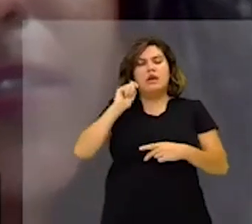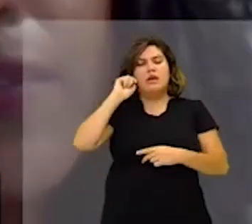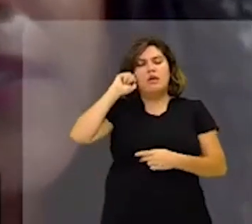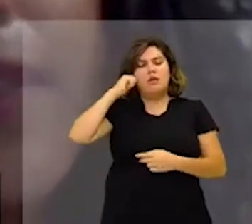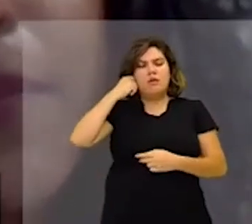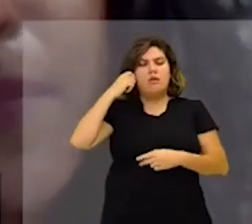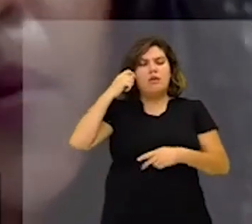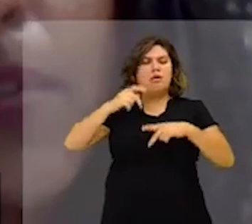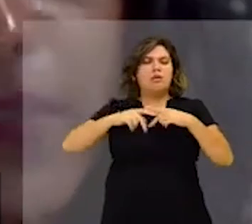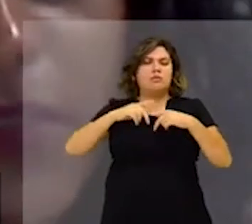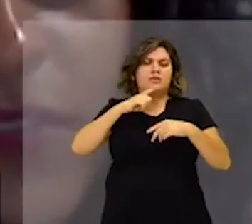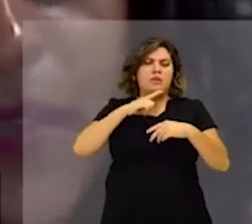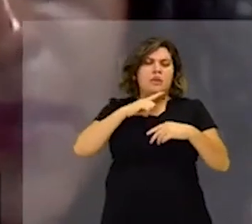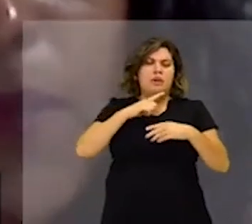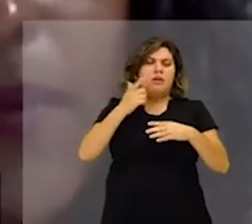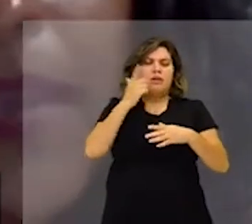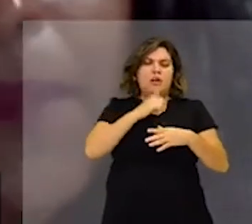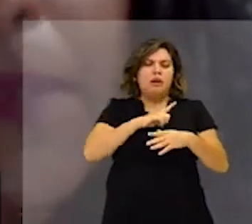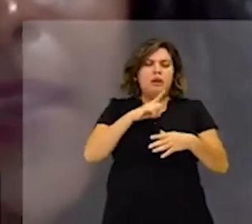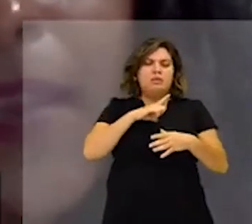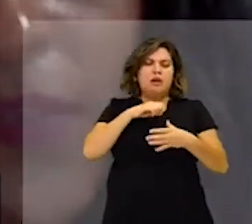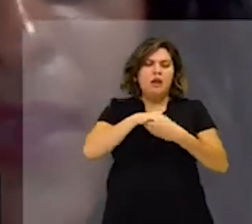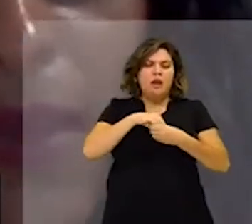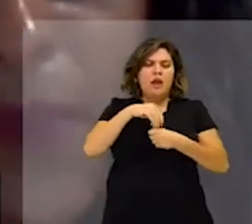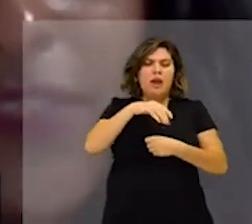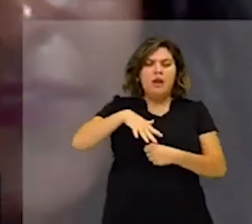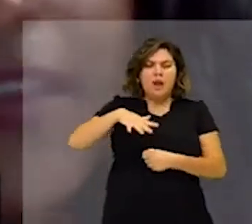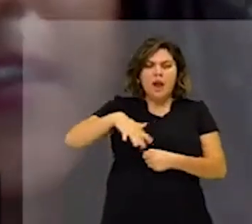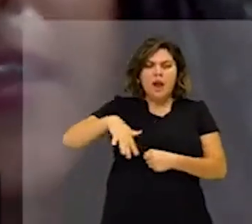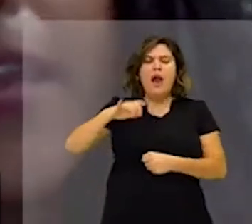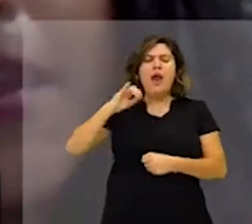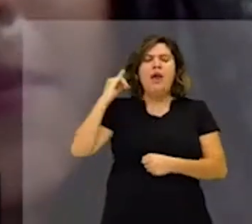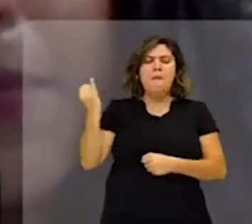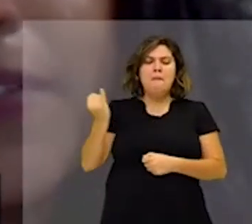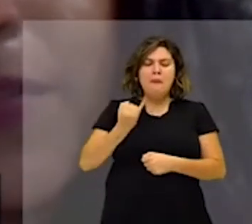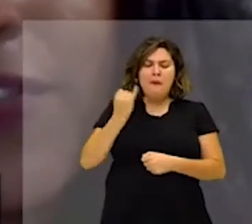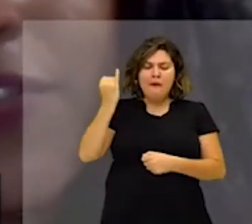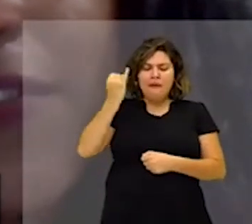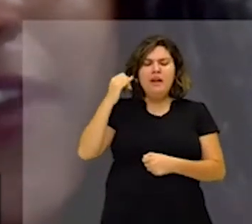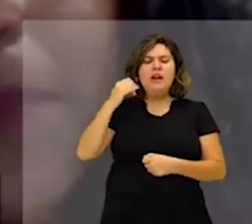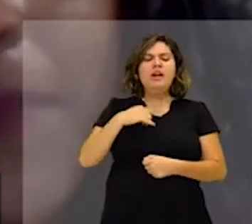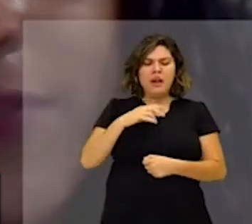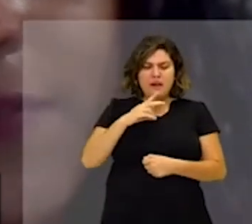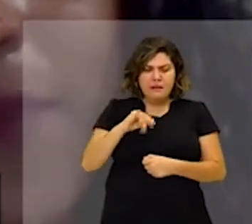impedidas em duas etapas importantes né uma é pré-eleitoral onde vai por exemplo a gente vai